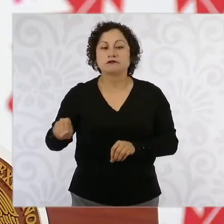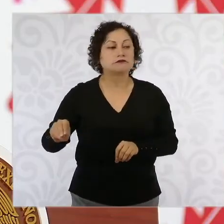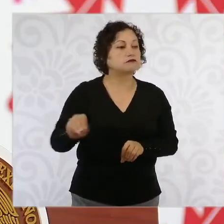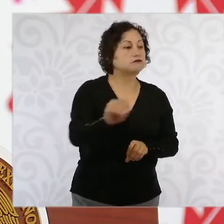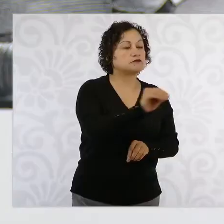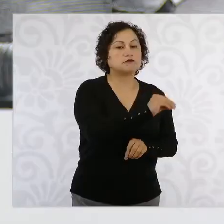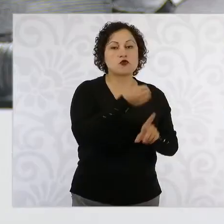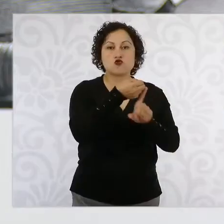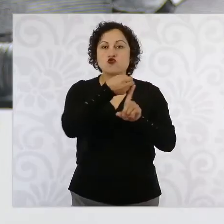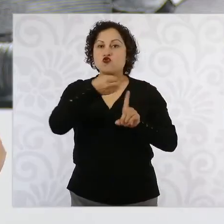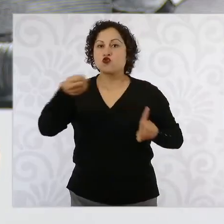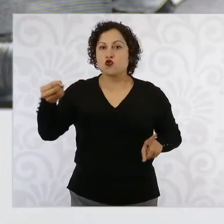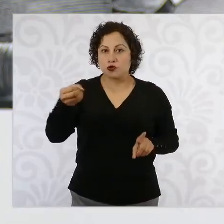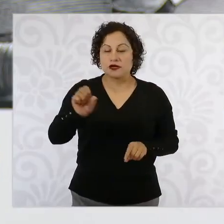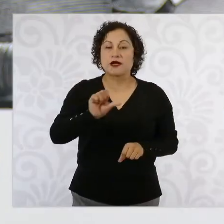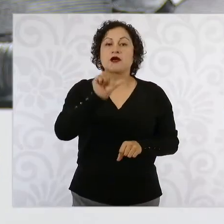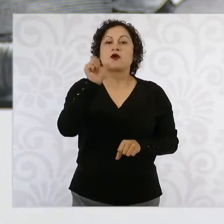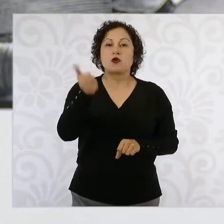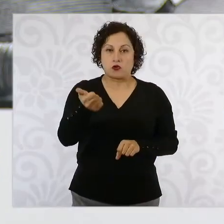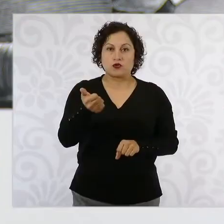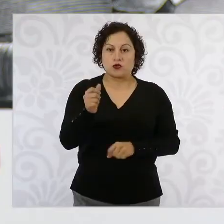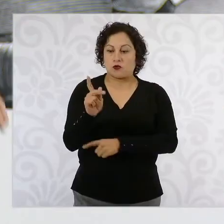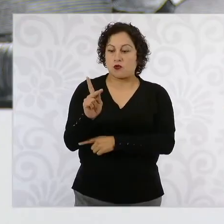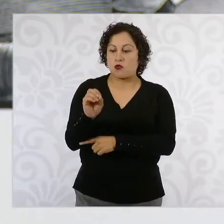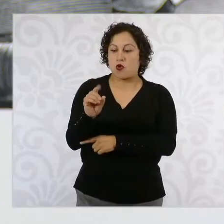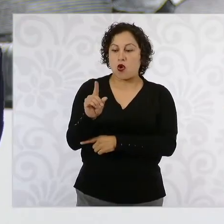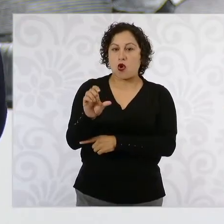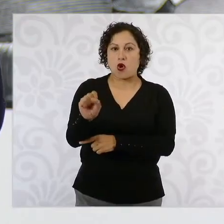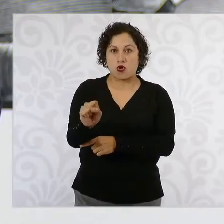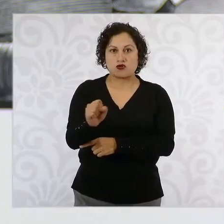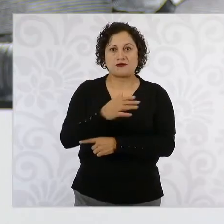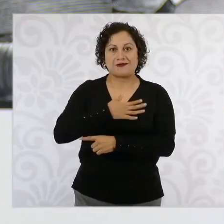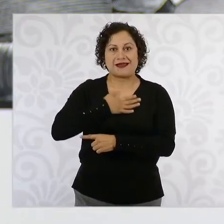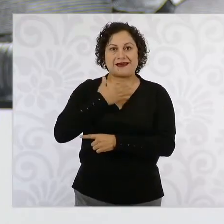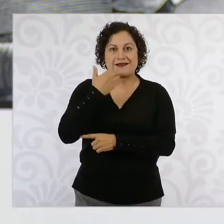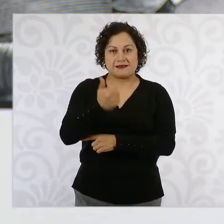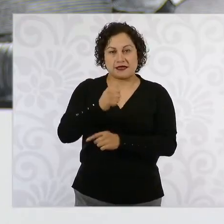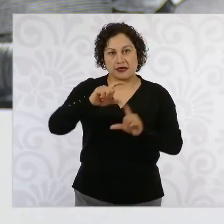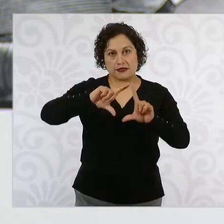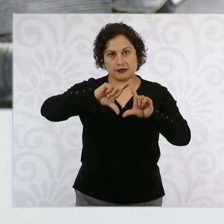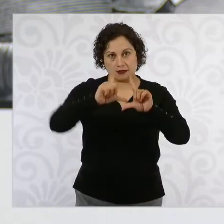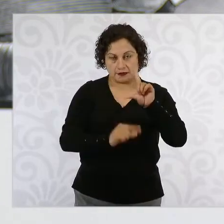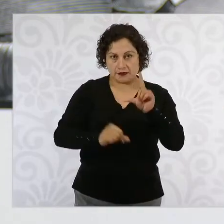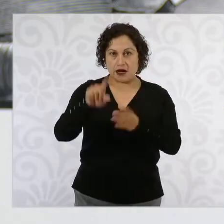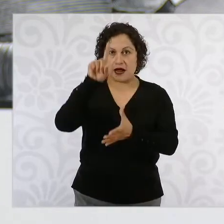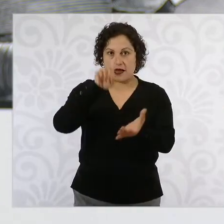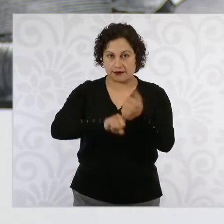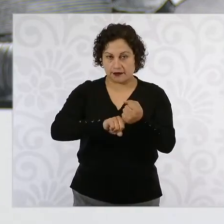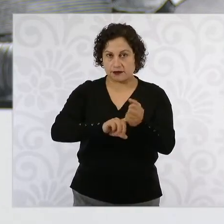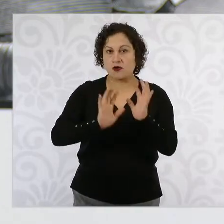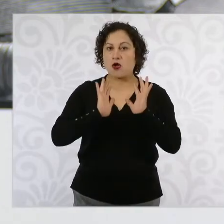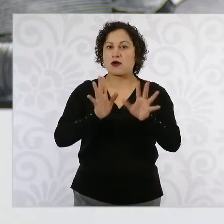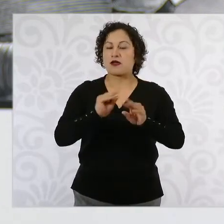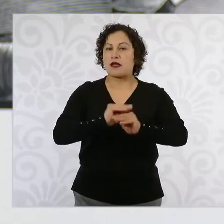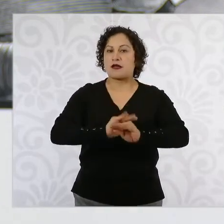país que estamos ya definiendo plan México tiene metas claras tiene acciones claras Y las vamos